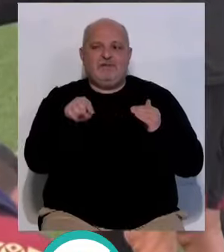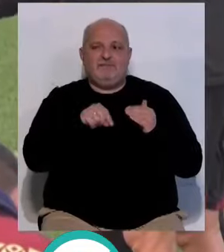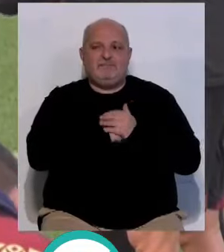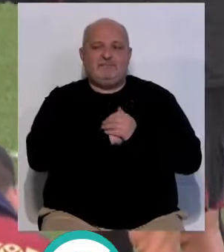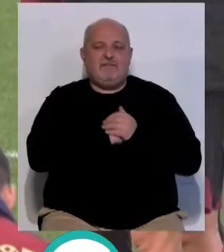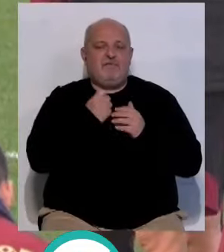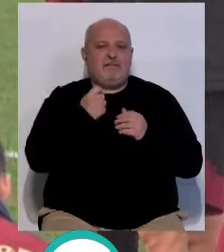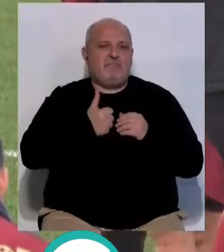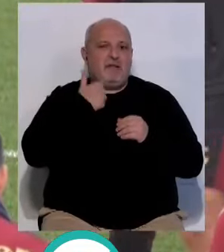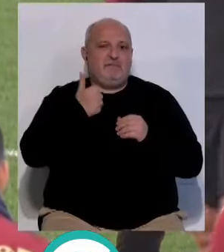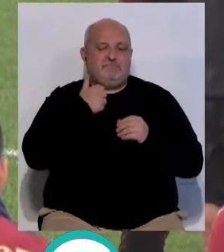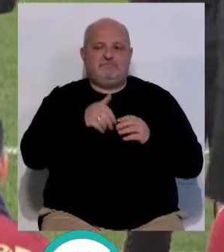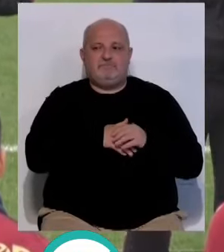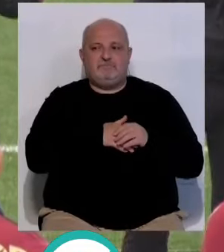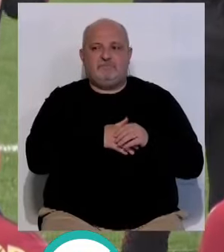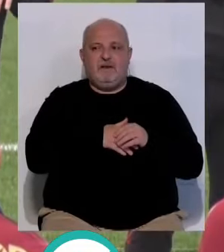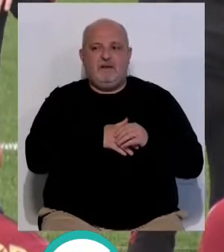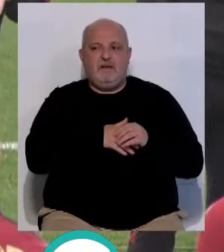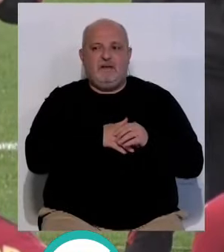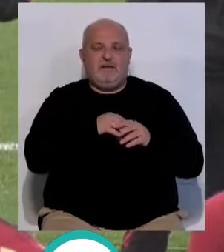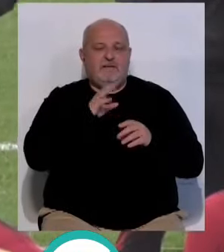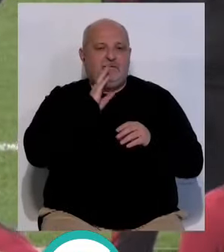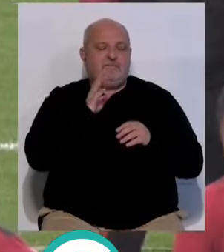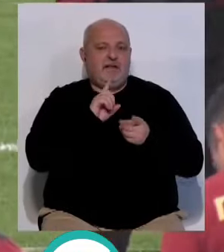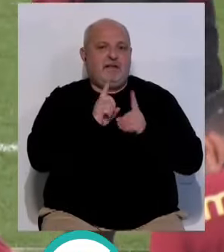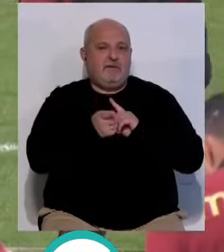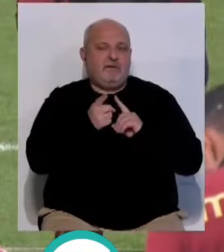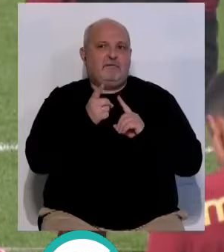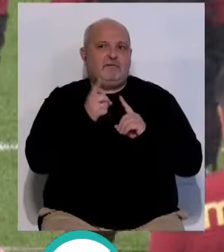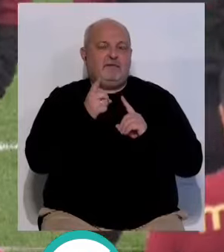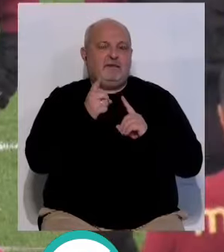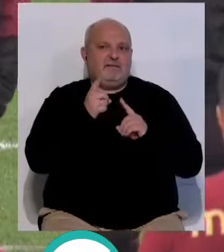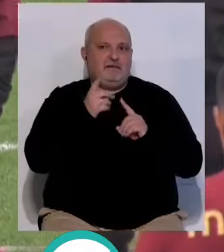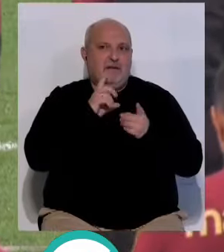falta más entrenador sea él o se decida cambiar que yo la verdad que cambi el entrenador en mitad